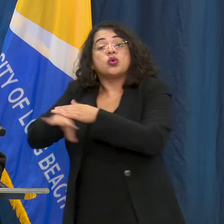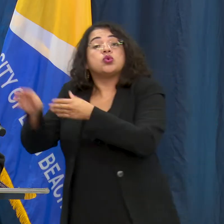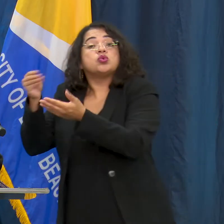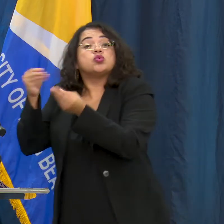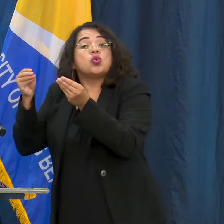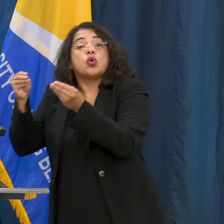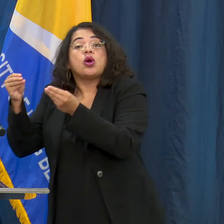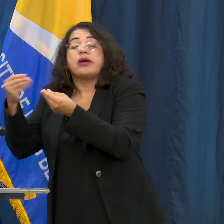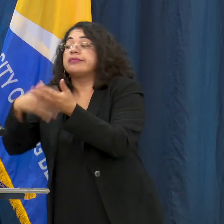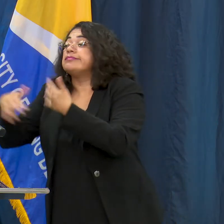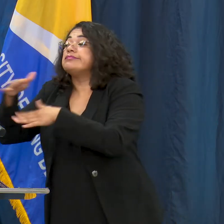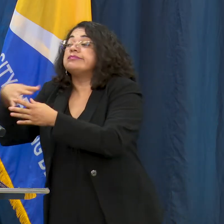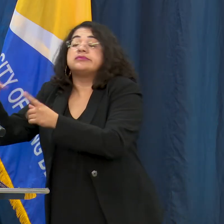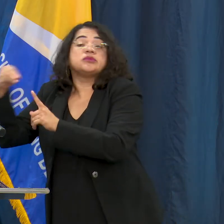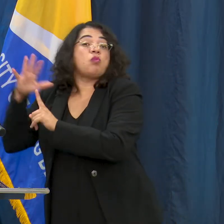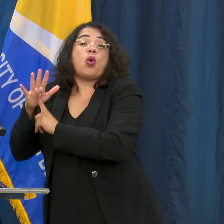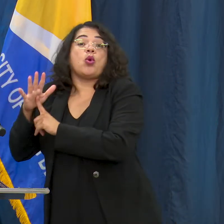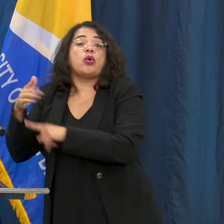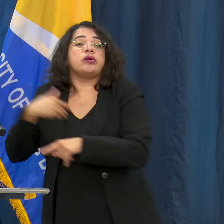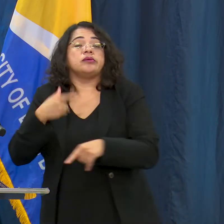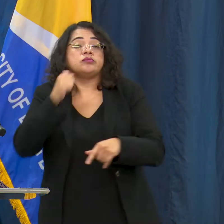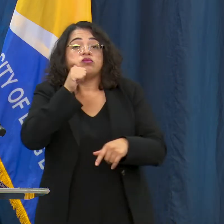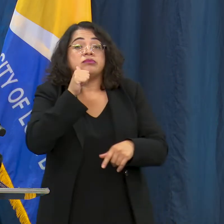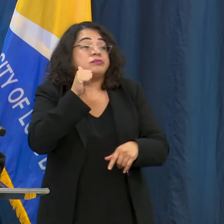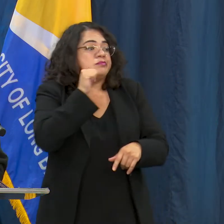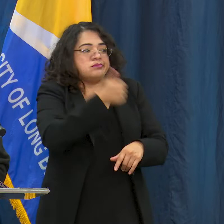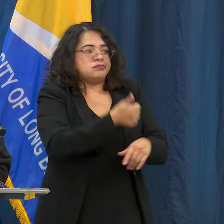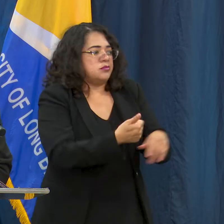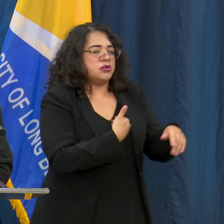abandon ensue cigars queremos asegurarnos de que las personas con my